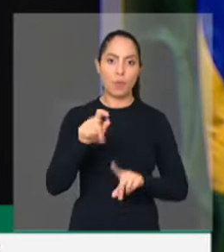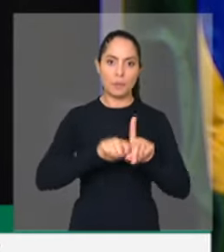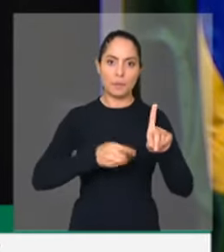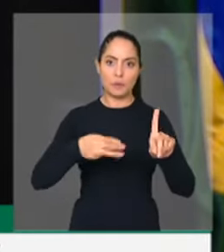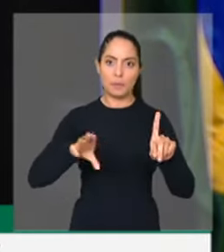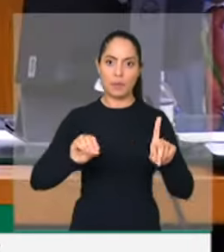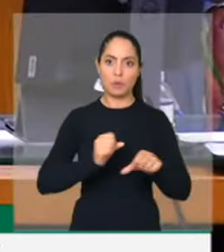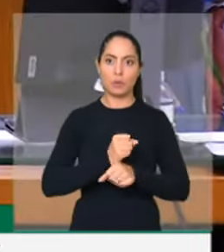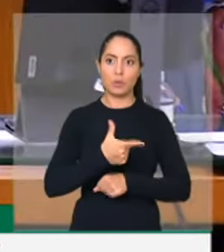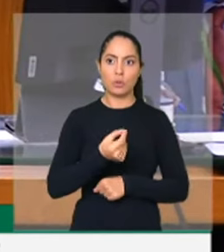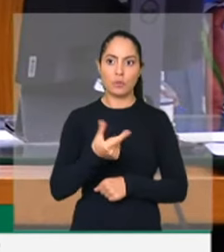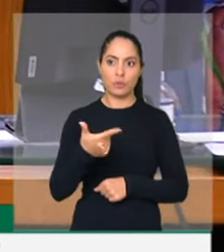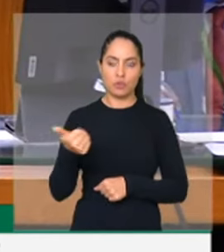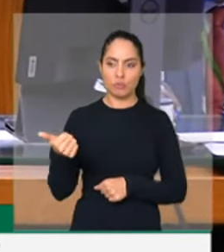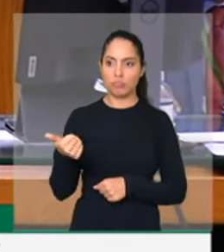DISCUTIR A FAVOR, DEPUTADO